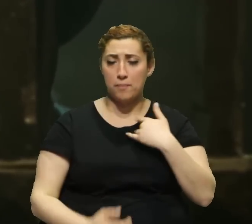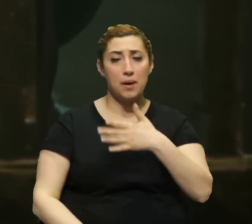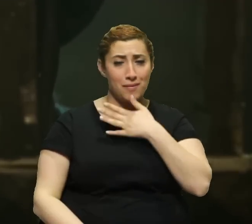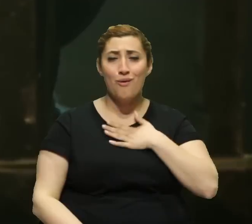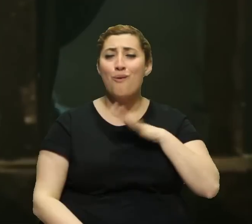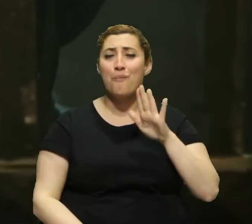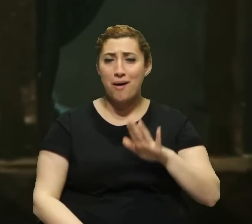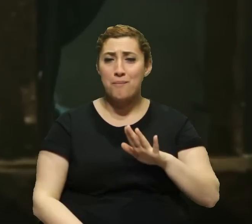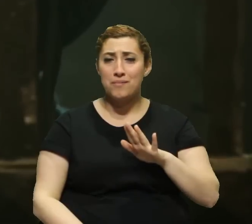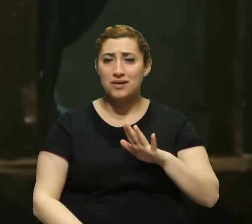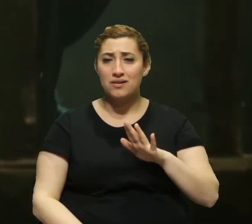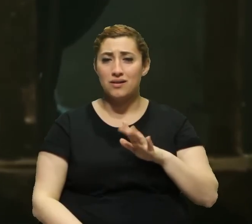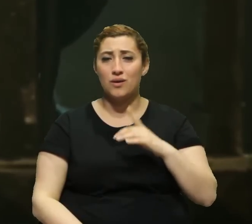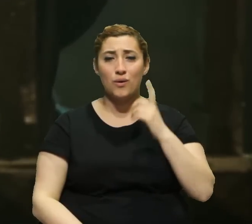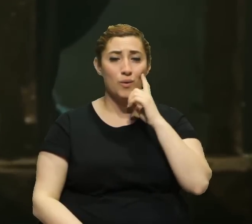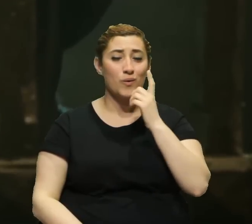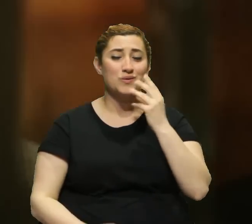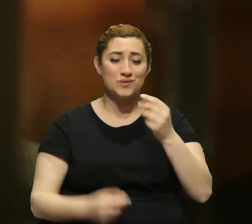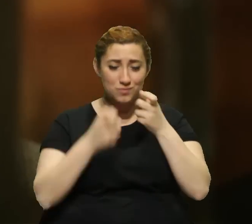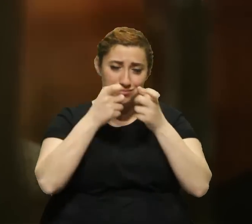Ama gözlerini ayırmayalar.